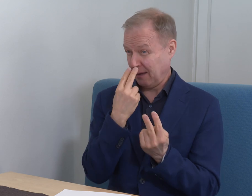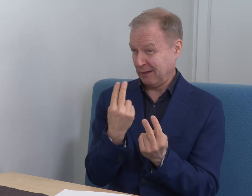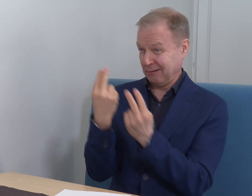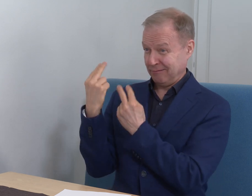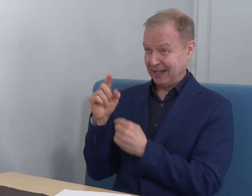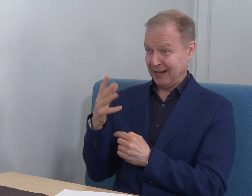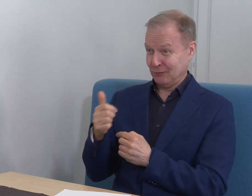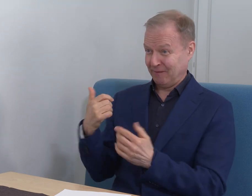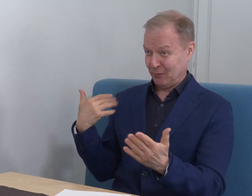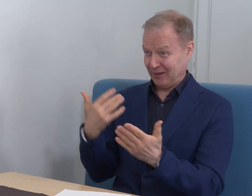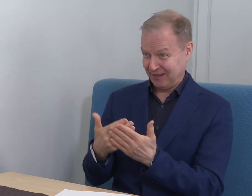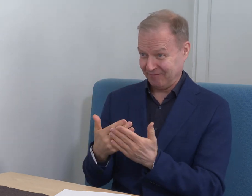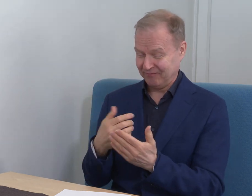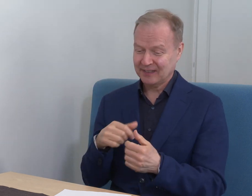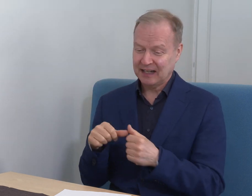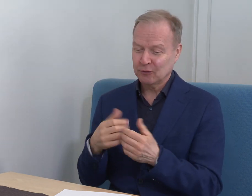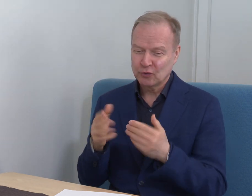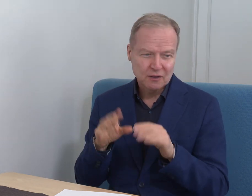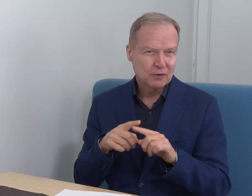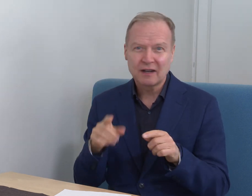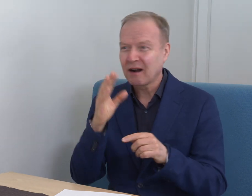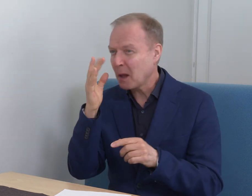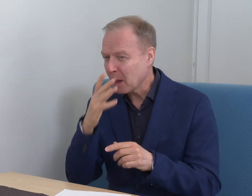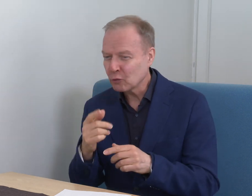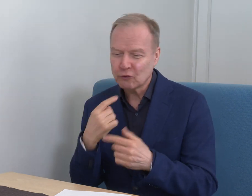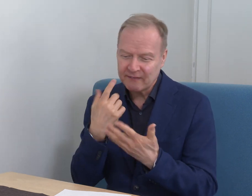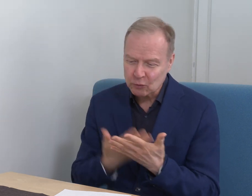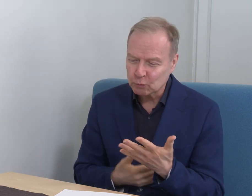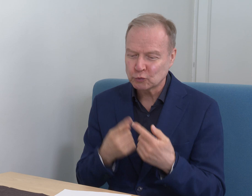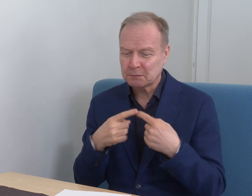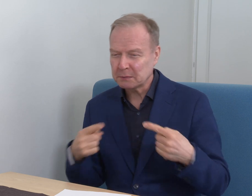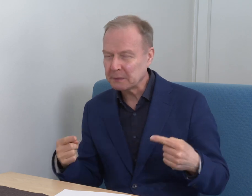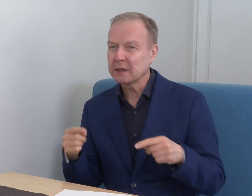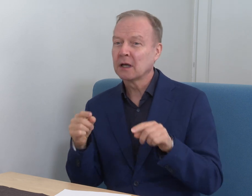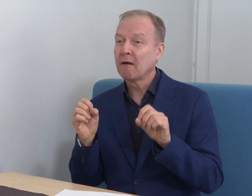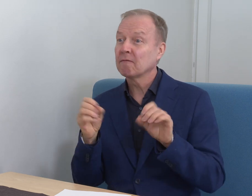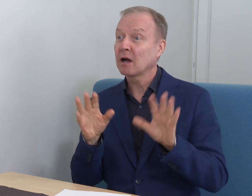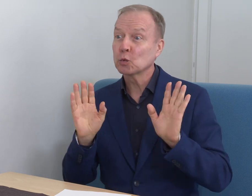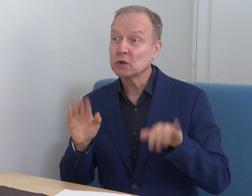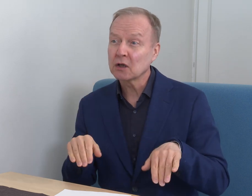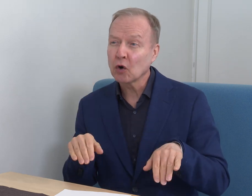Liiton kannanotot ja vetoomukset ovat näiden 14 vuoden aikana kyllä vaikuttaneet -